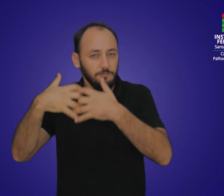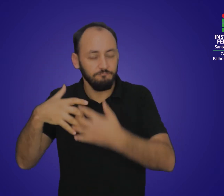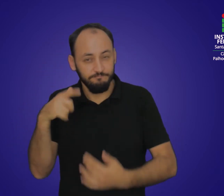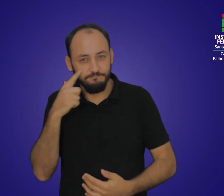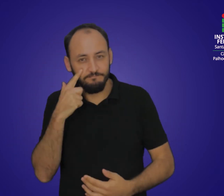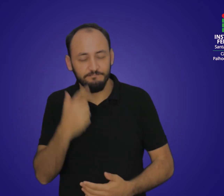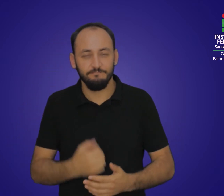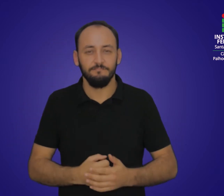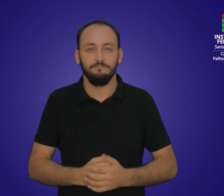Vamos ver?